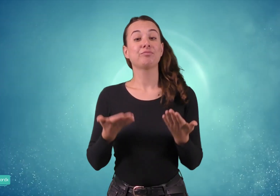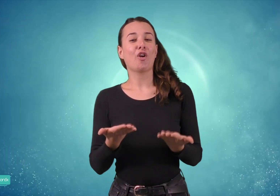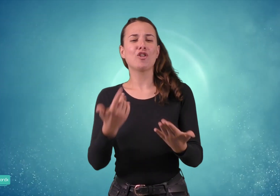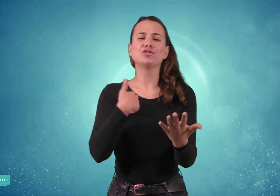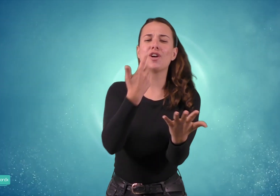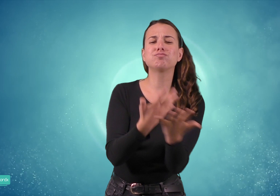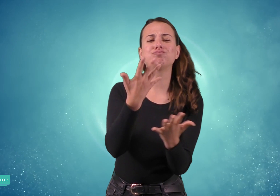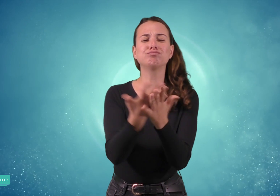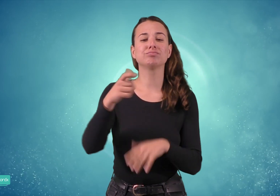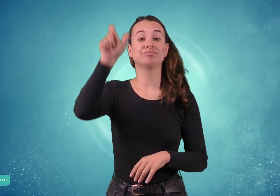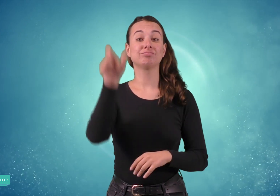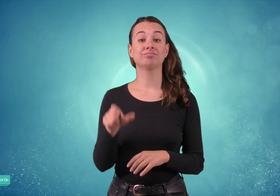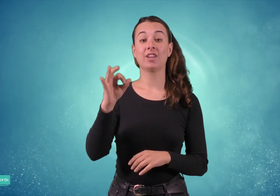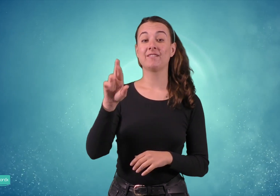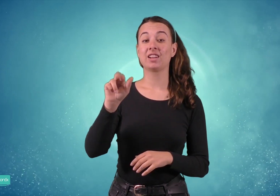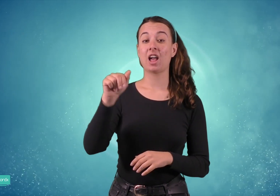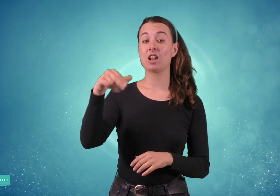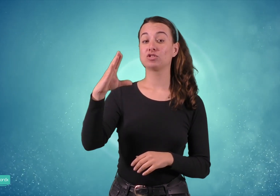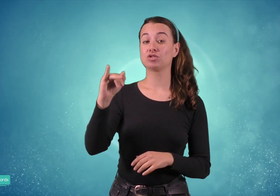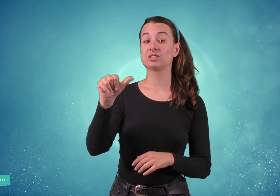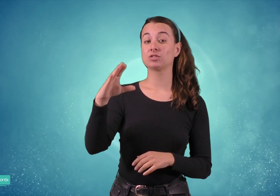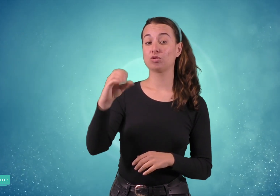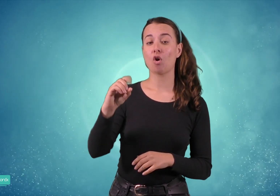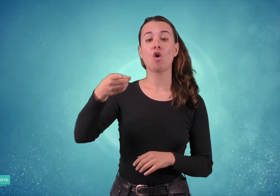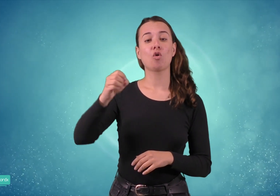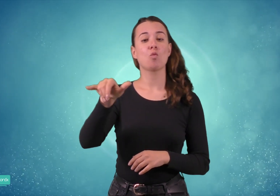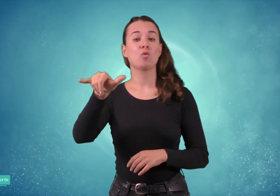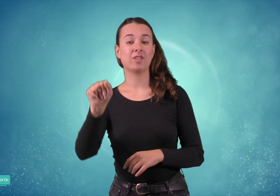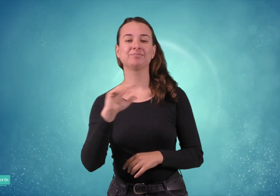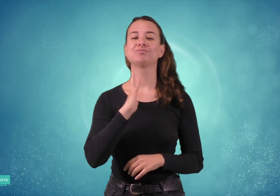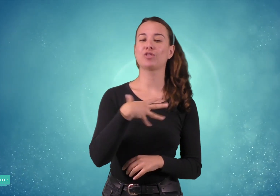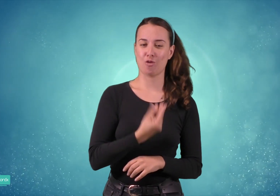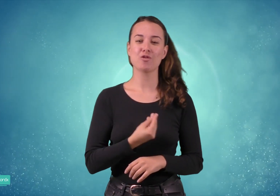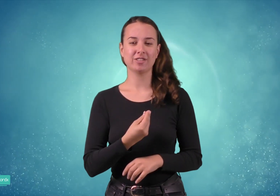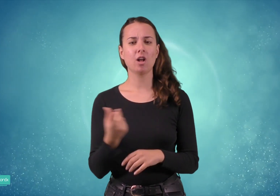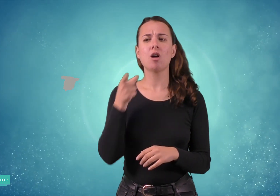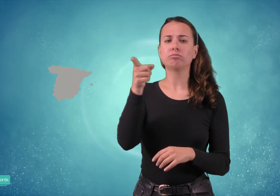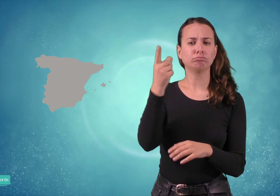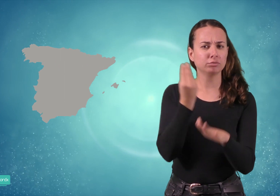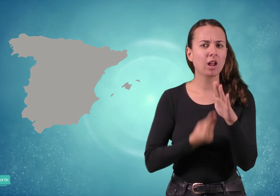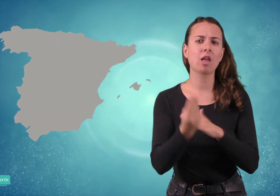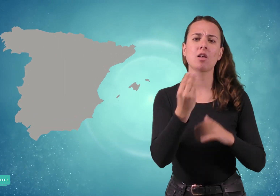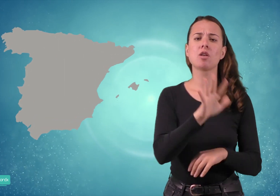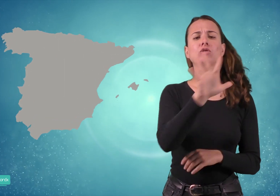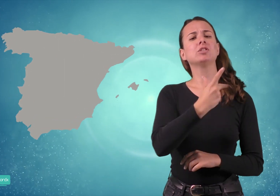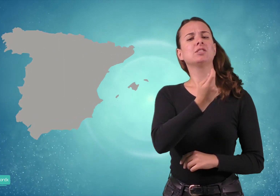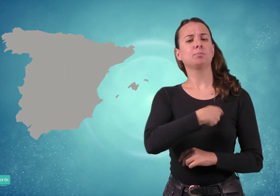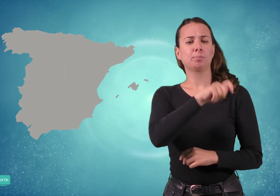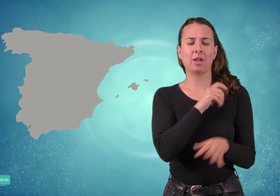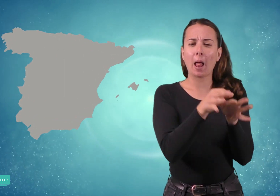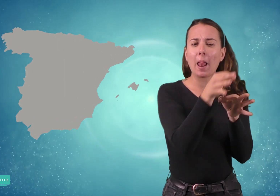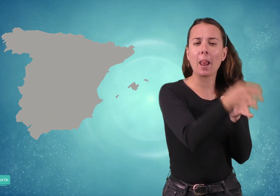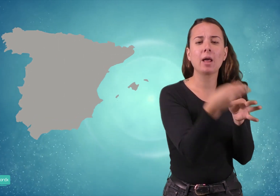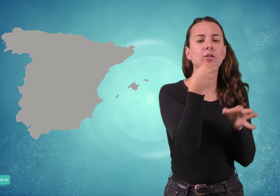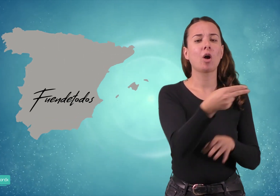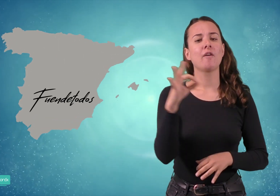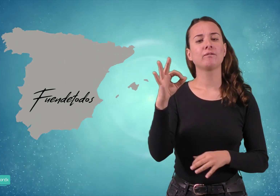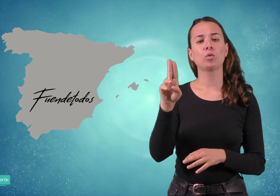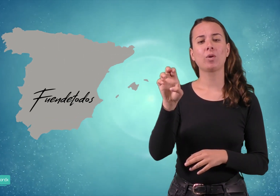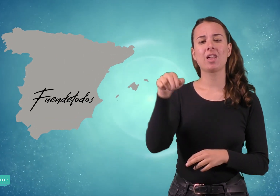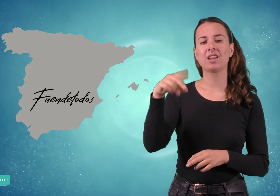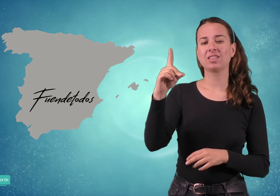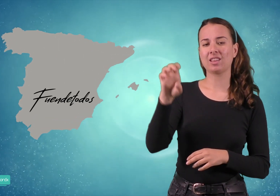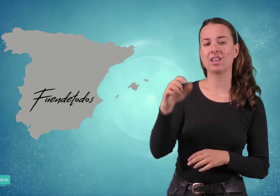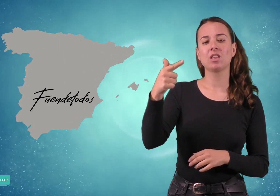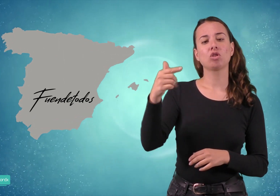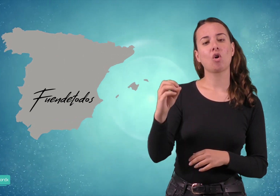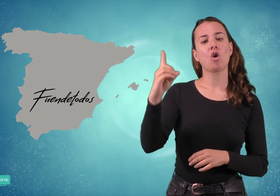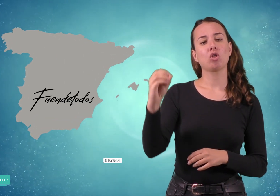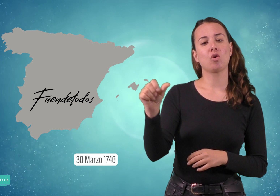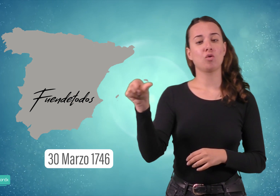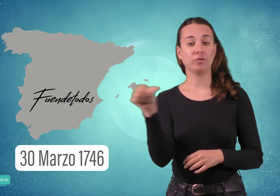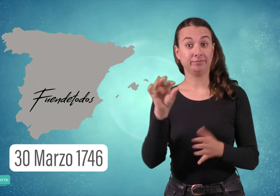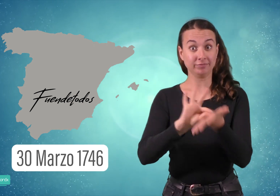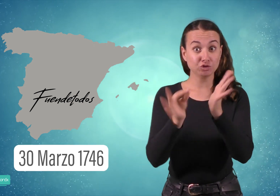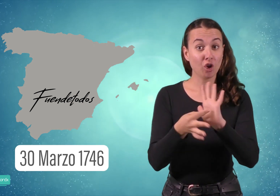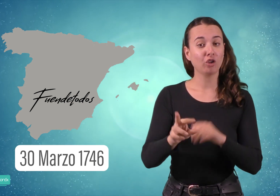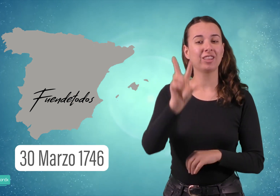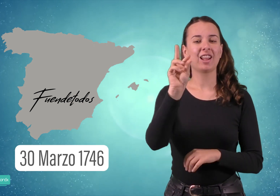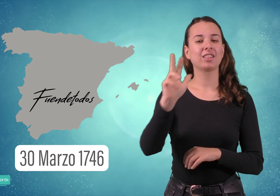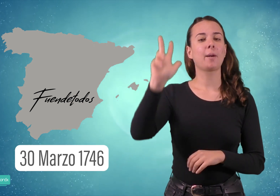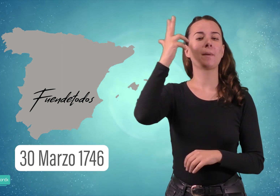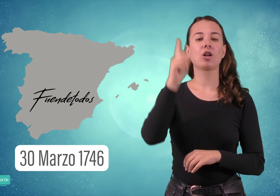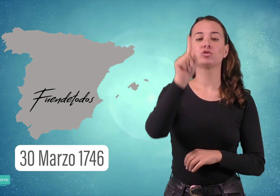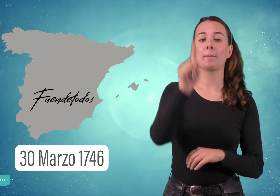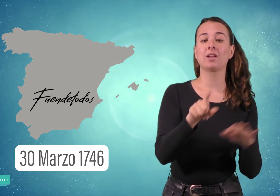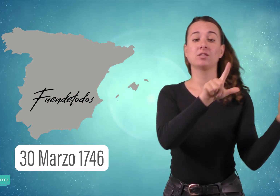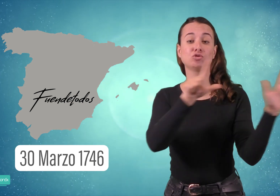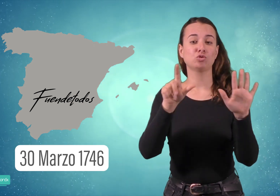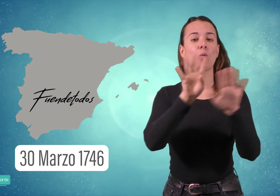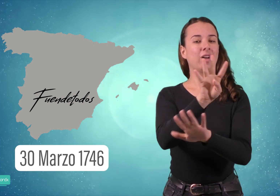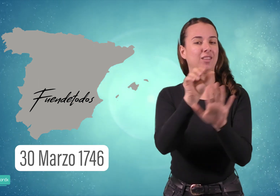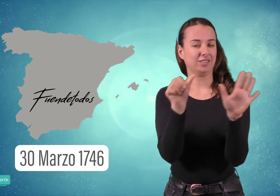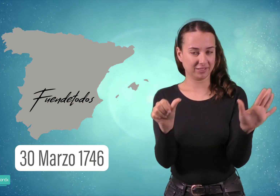Oggi parleremo di Francisco Josè de Goya y Lucientes, nato in Spagna, a Fuendetodos il 30 marzo 1746.